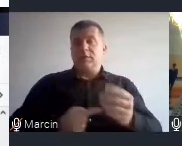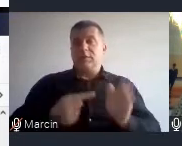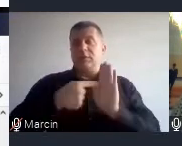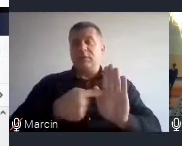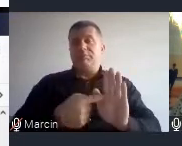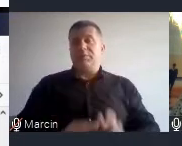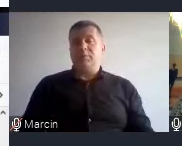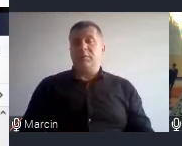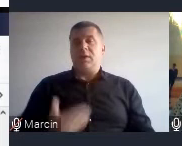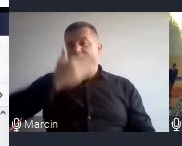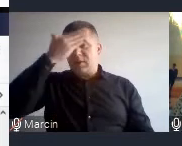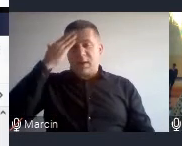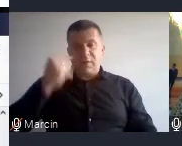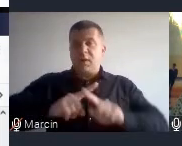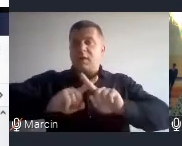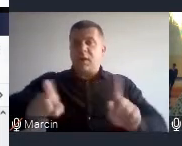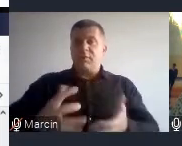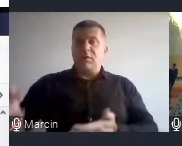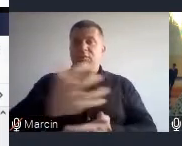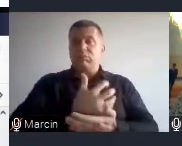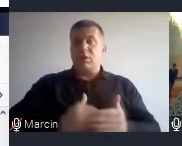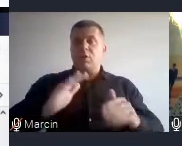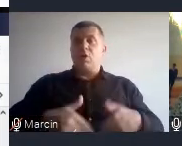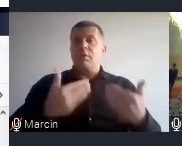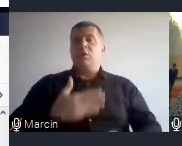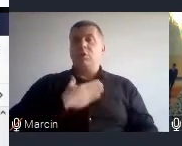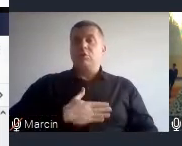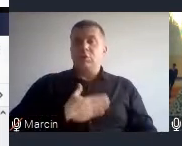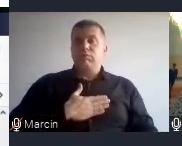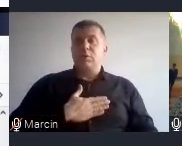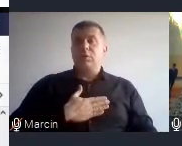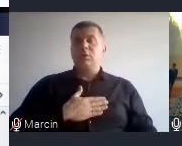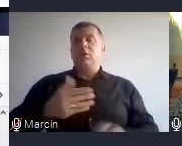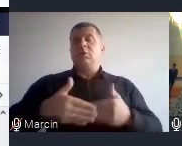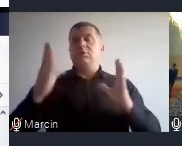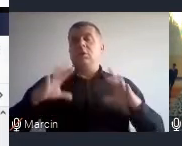Nie wiedzą, ze nie wolno zbierać ofert w soboty, w dzień wolny od pracy,